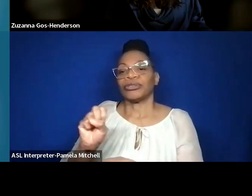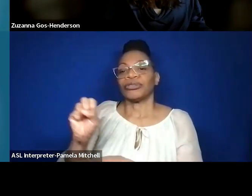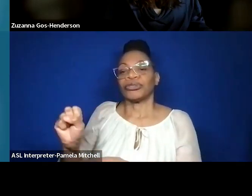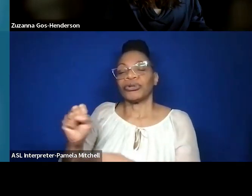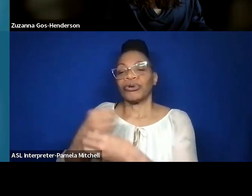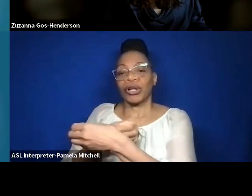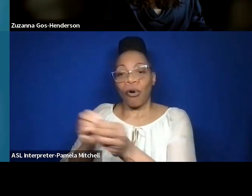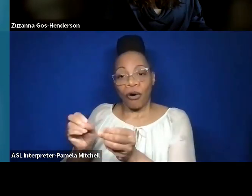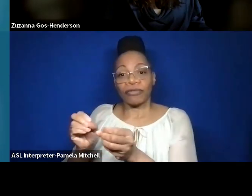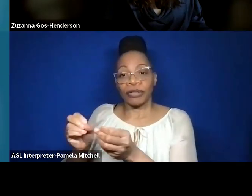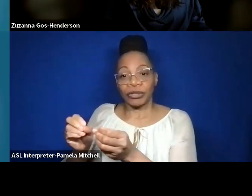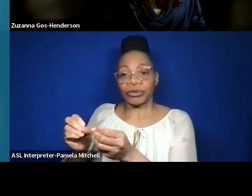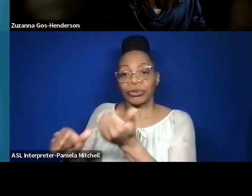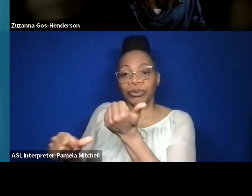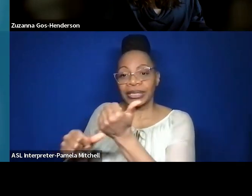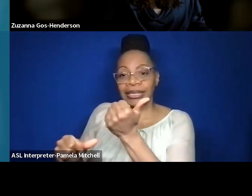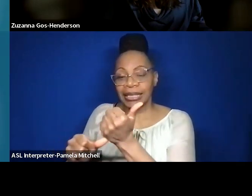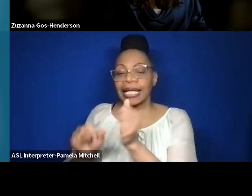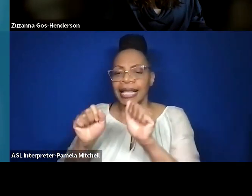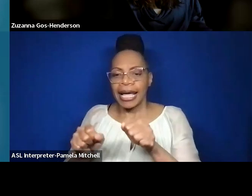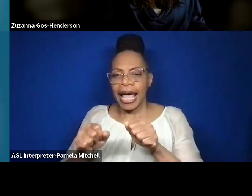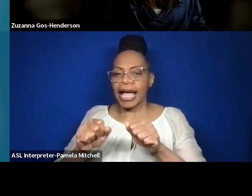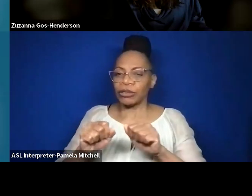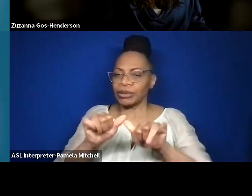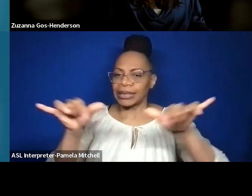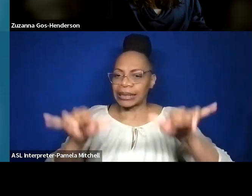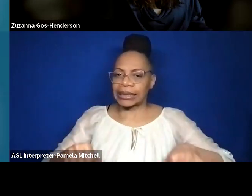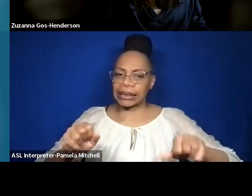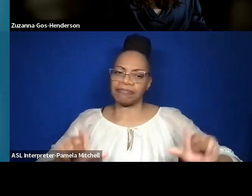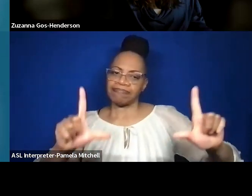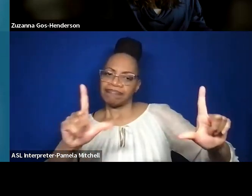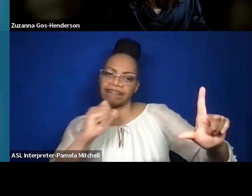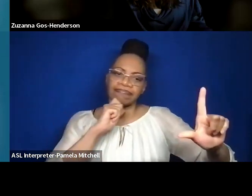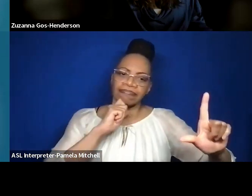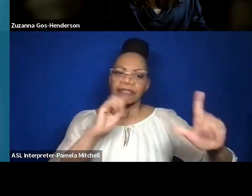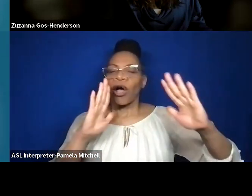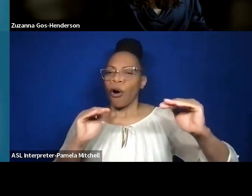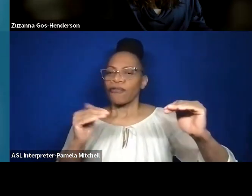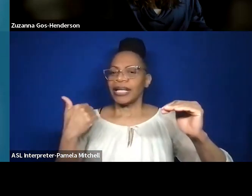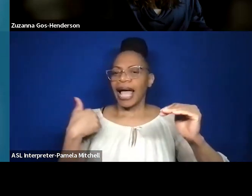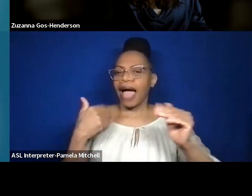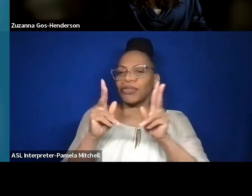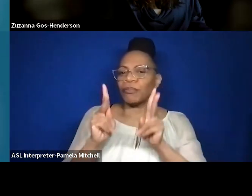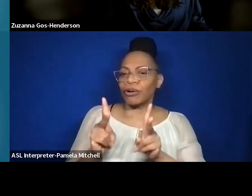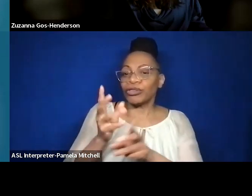De nuevo, ellos pueden mirar en el sistema y con suerte conseguir que esa persona obtenga su cuenta de Mi SSA, porque de nuevo,